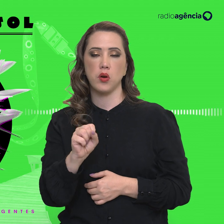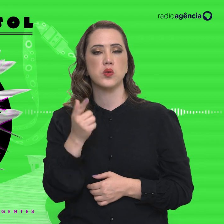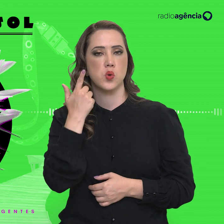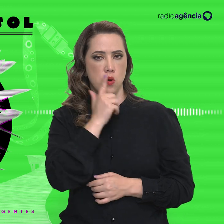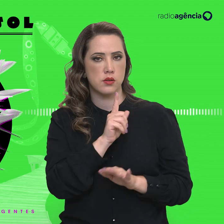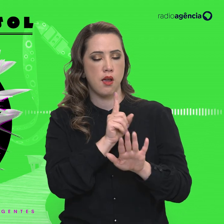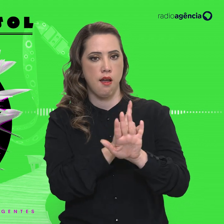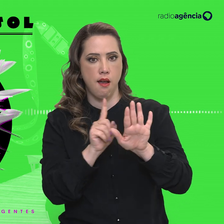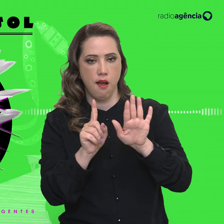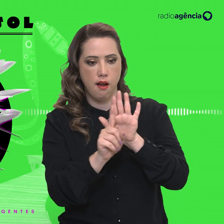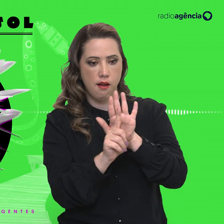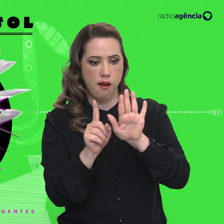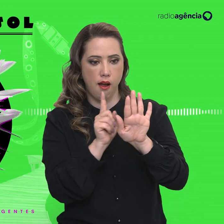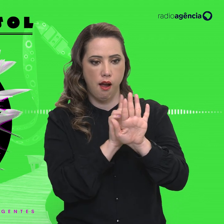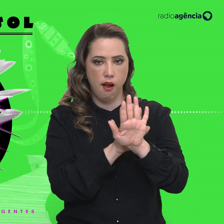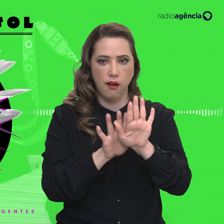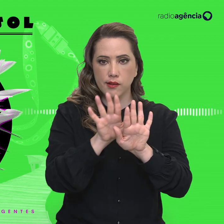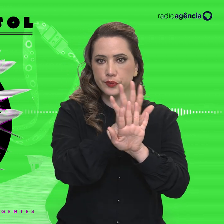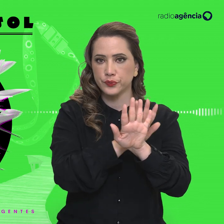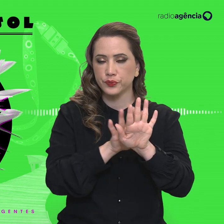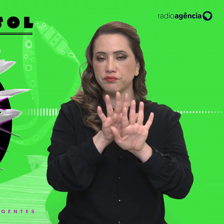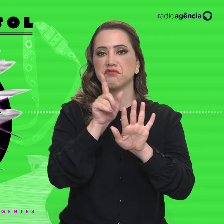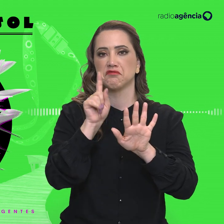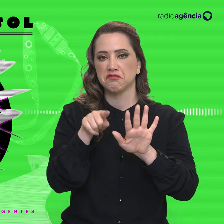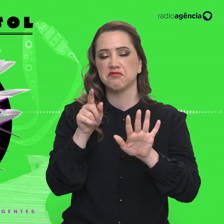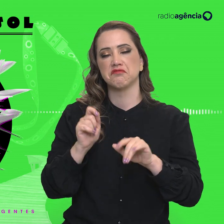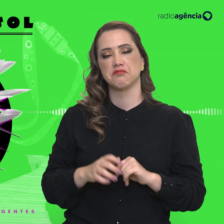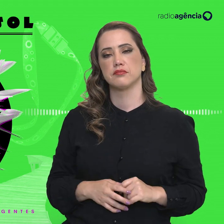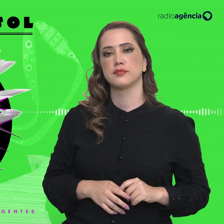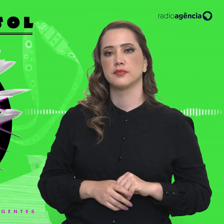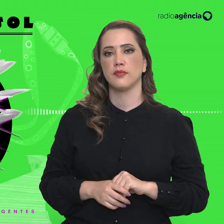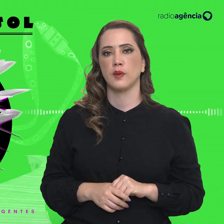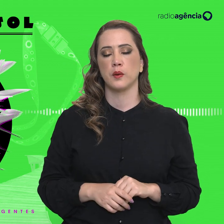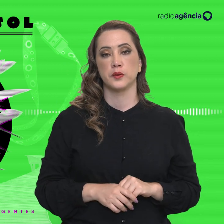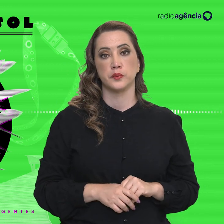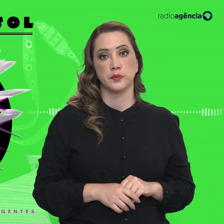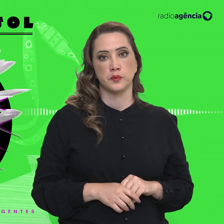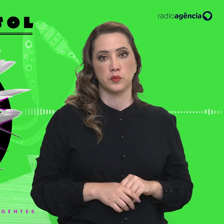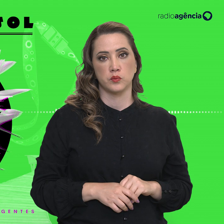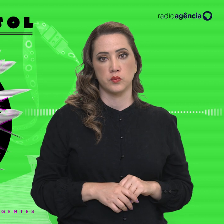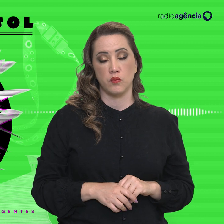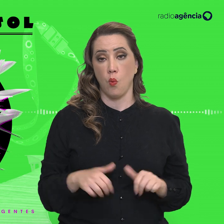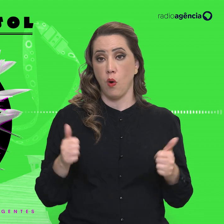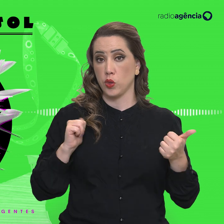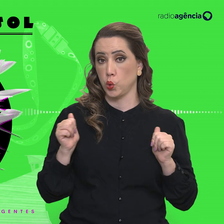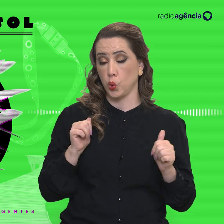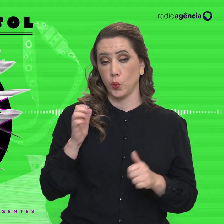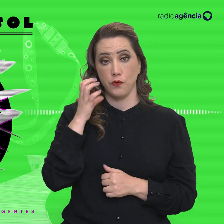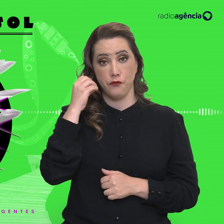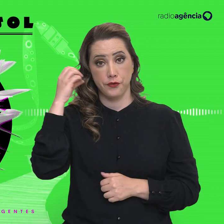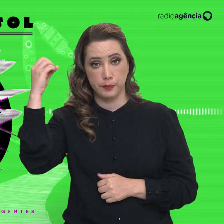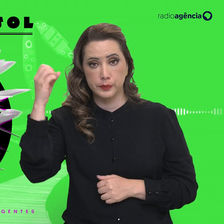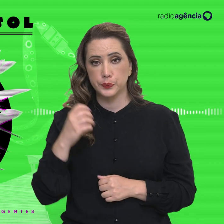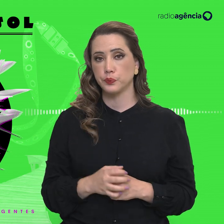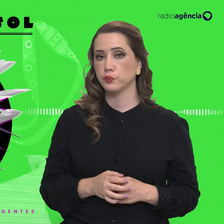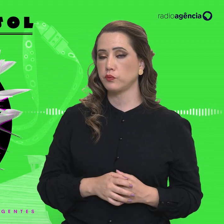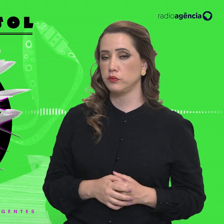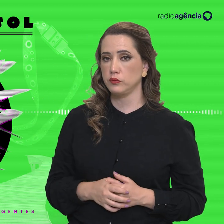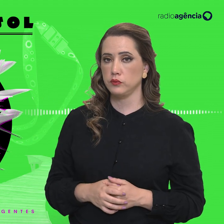[Doctor Lecter em Silêncio dos Inocentes] But I'm Having An Old Friend For Dinner. (Mas tenho um jantar com um velho amigo) Bye. (Tchau) [telefone desligando e mudando o canal da tv] 🎶